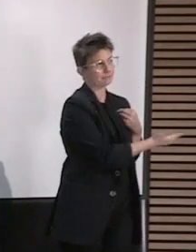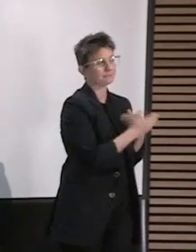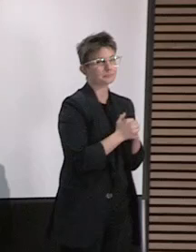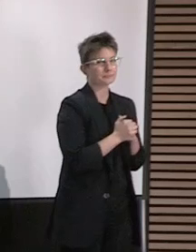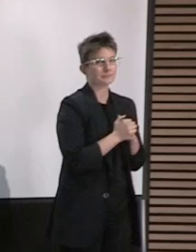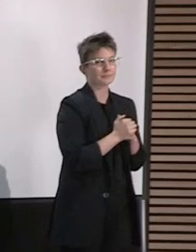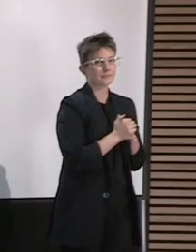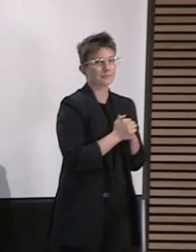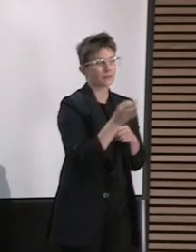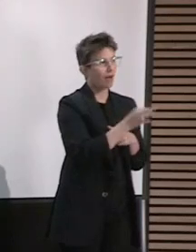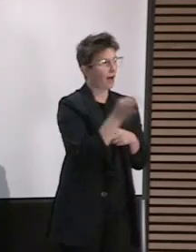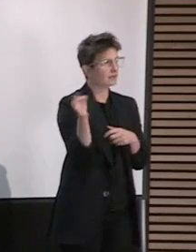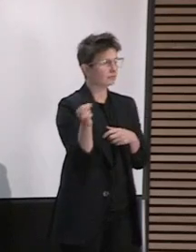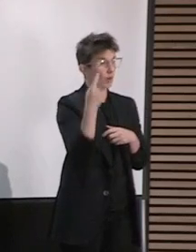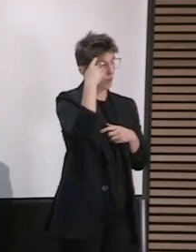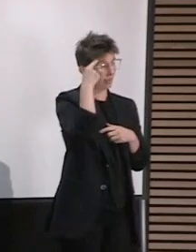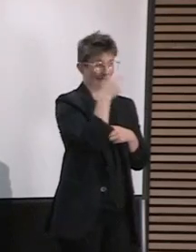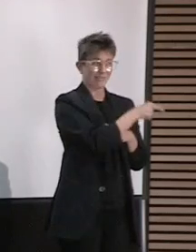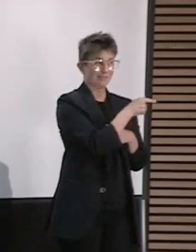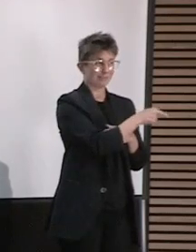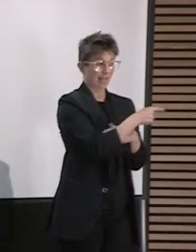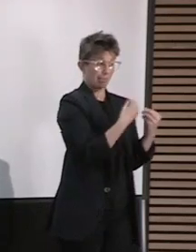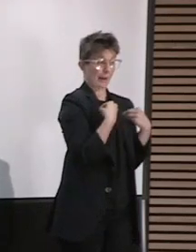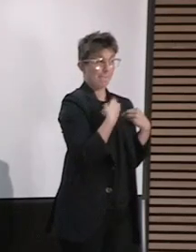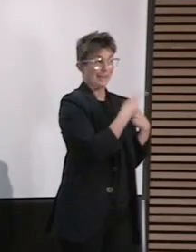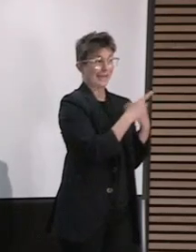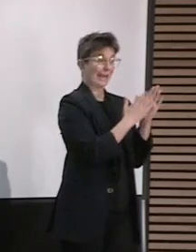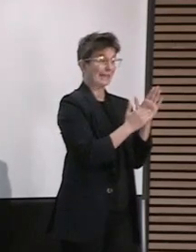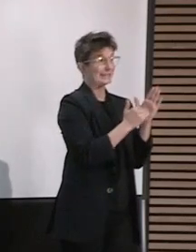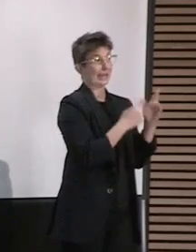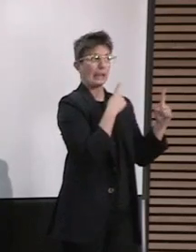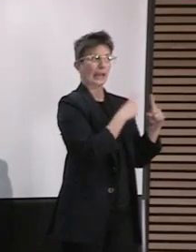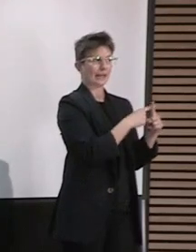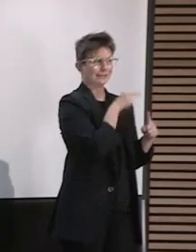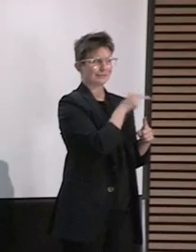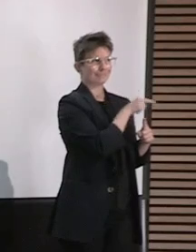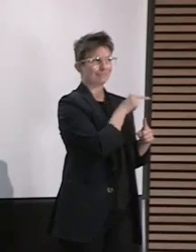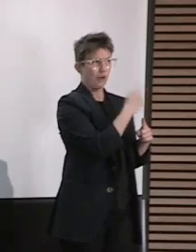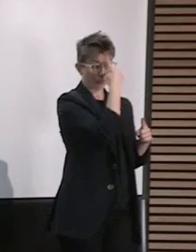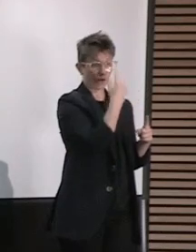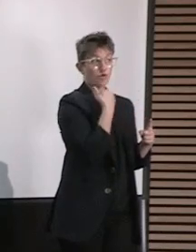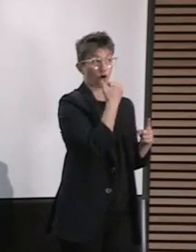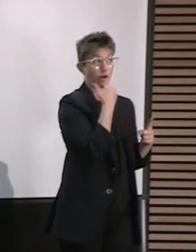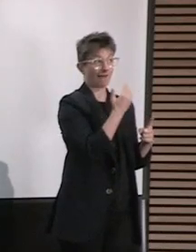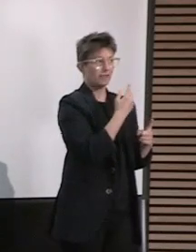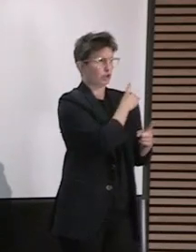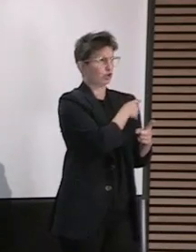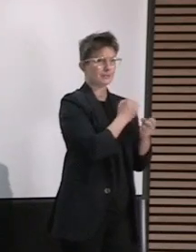ki tenei kaupapa kaore i te tino kiko ko tetahi kamupene